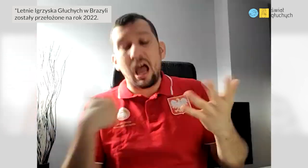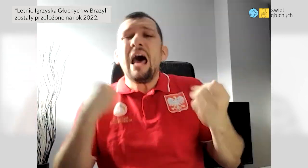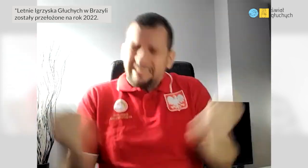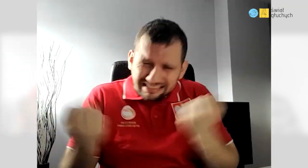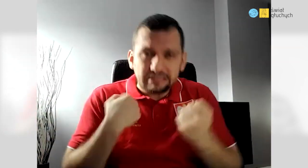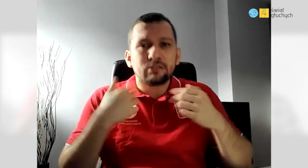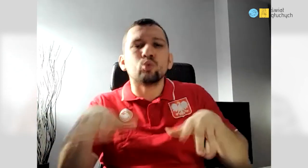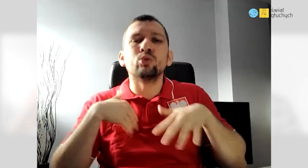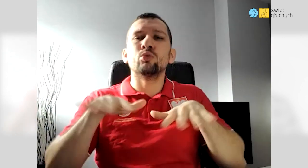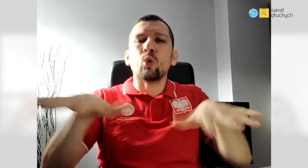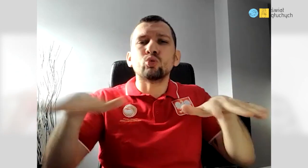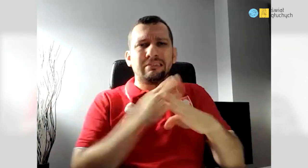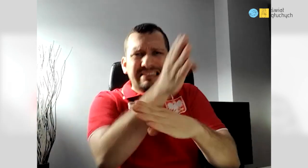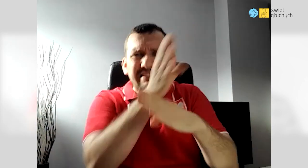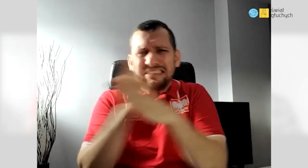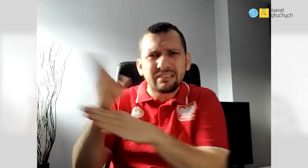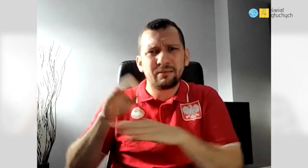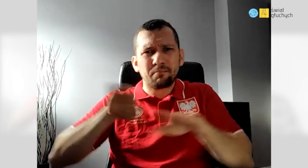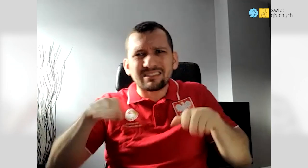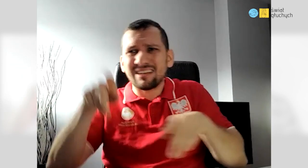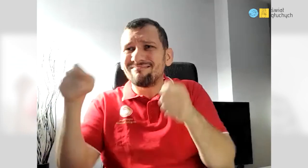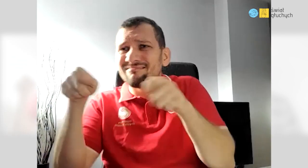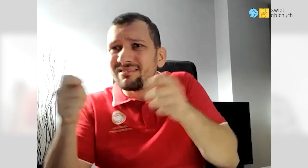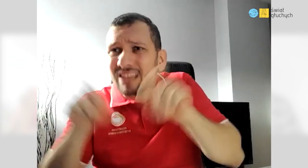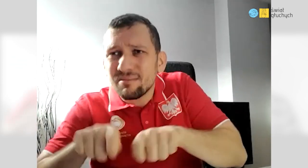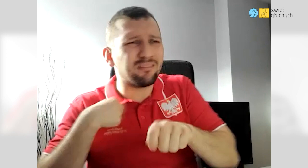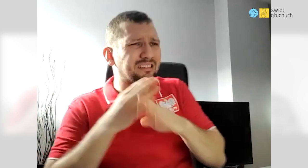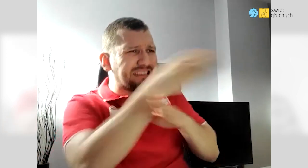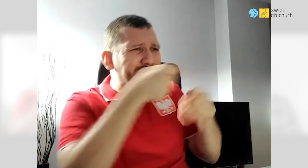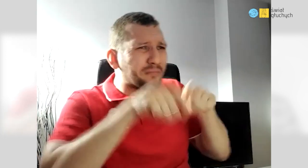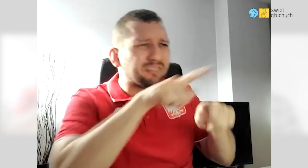Staram się dobrze przygotować, ale nie jest to łatwe, bo pływalnie są zamknięte.